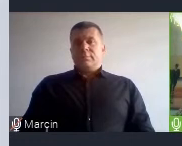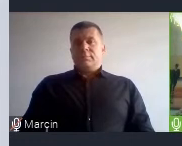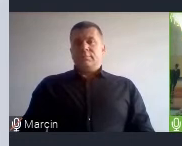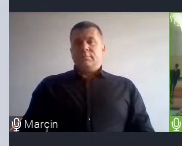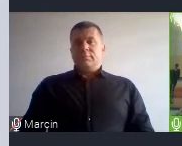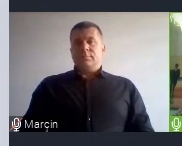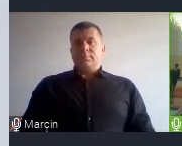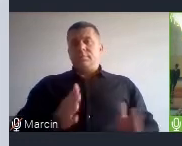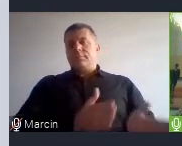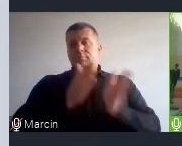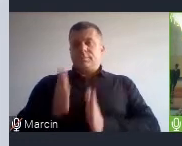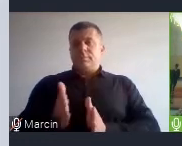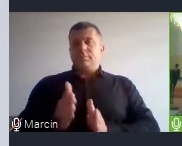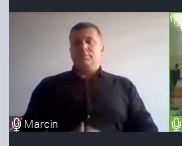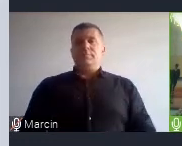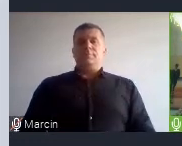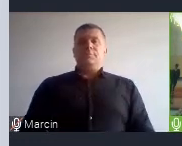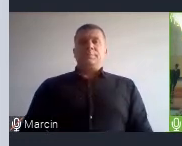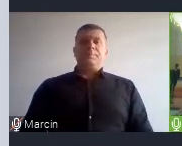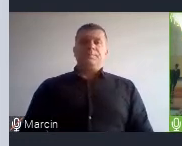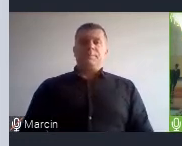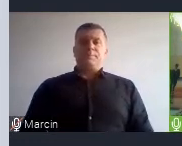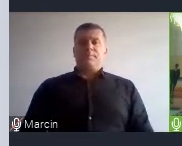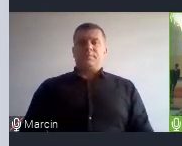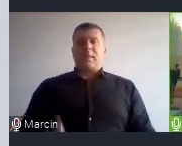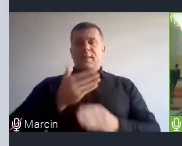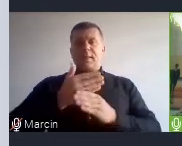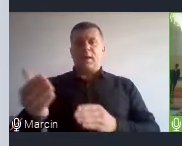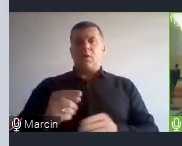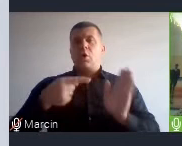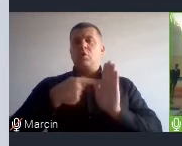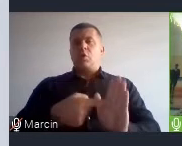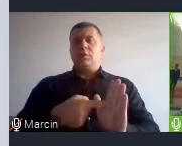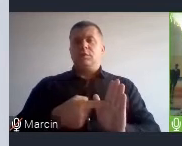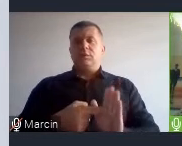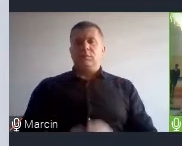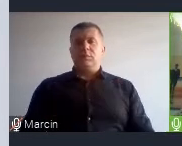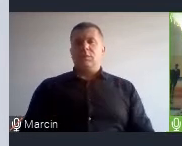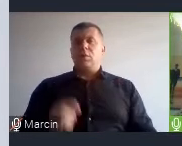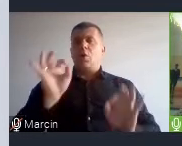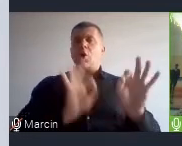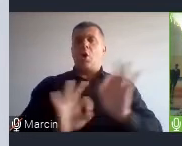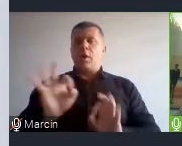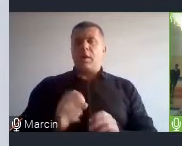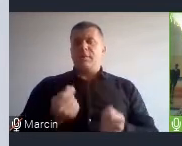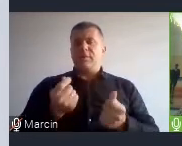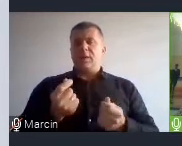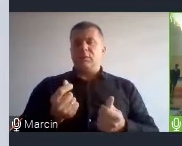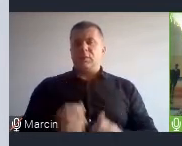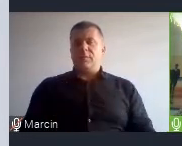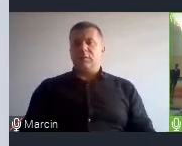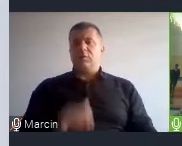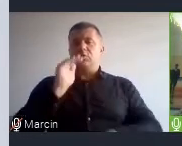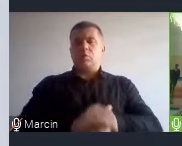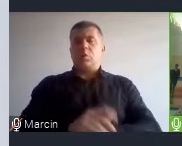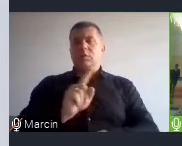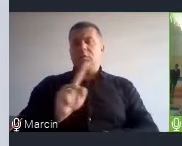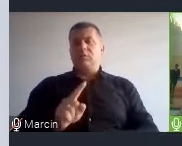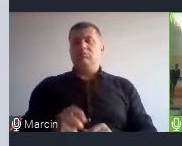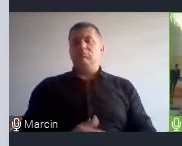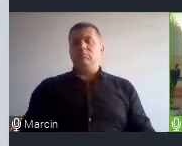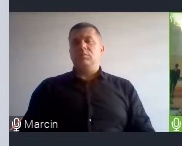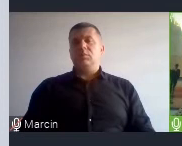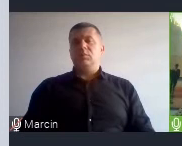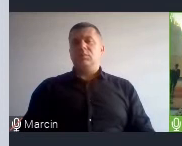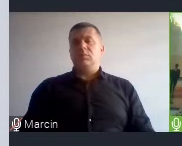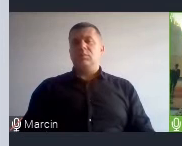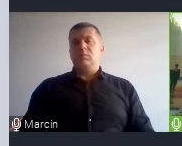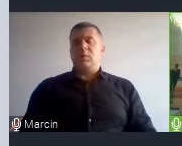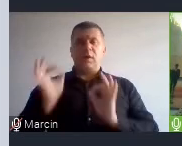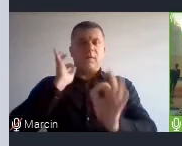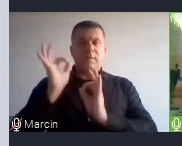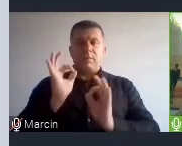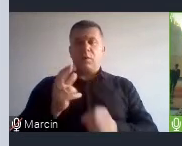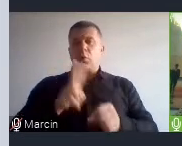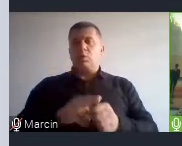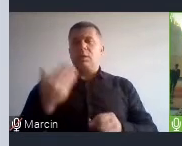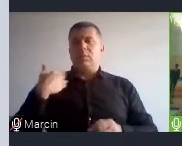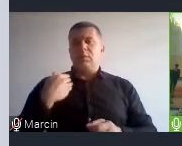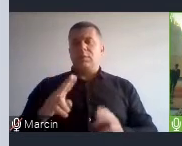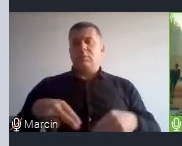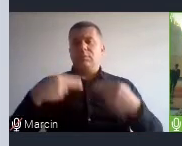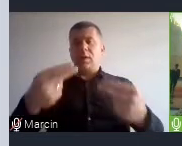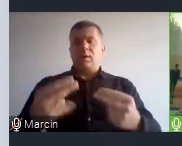Idziemy, proszę Państwa, dalej w kwestie dotyczące tych korekt finansowych zgodnie z informacją, którą Państwu przed chwilą przekazałem.